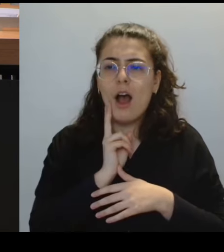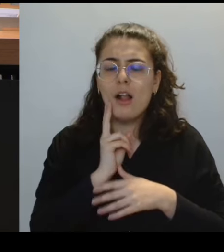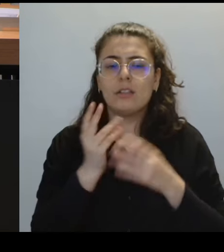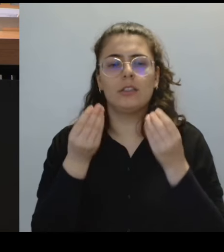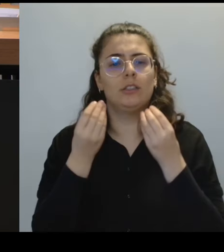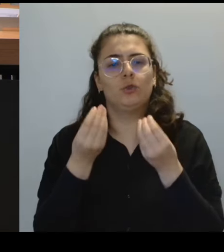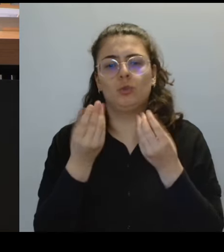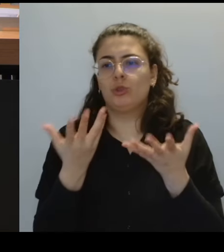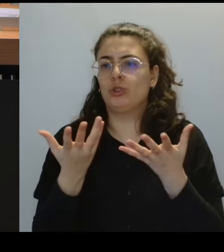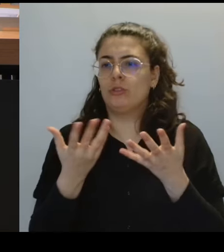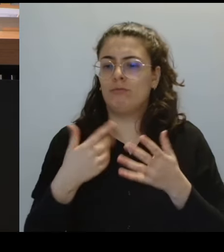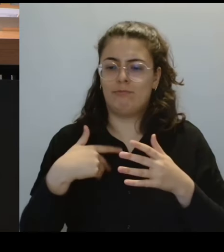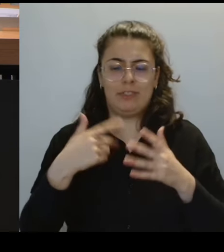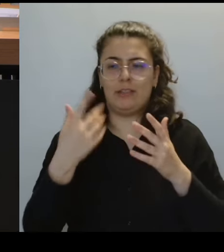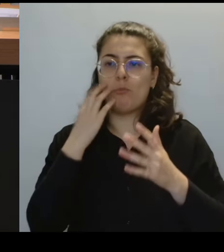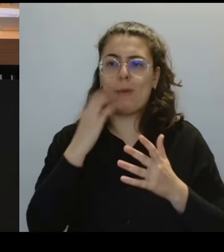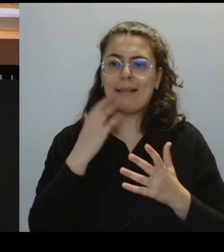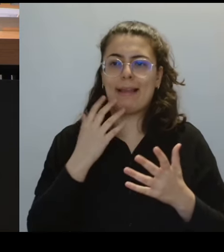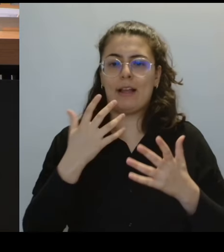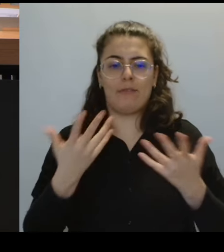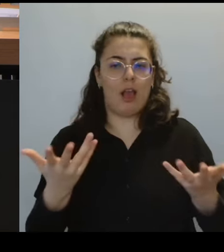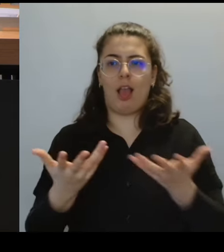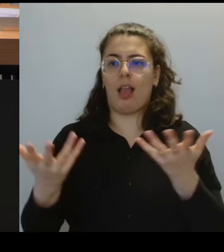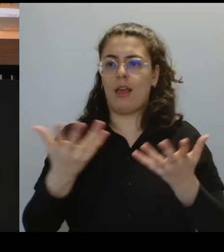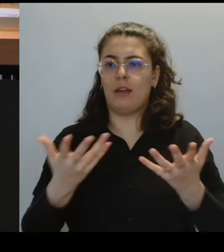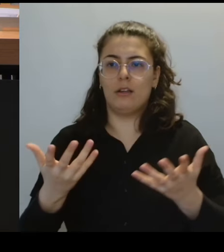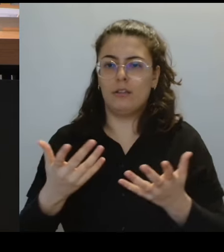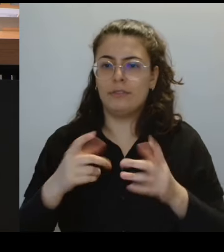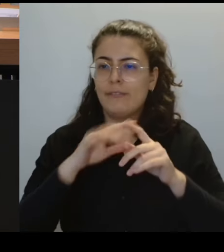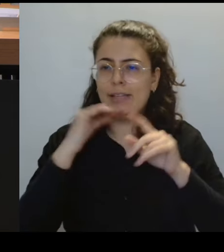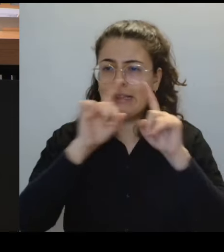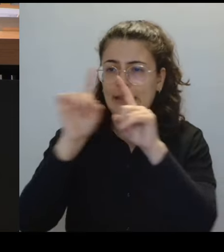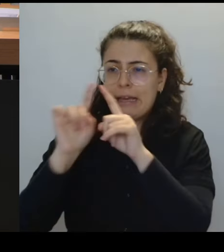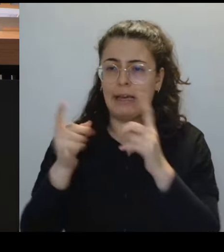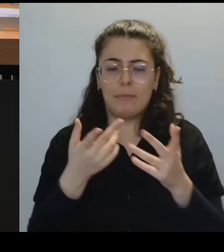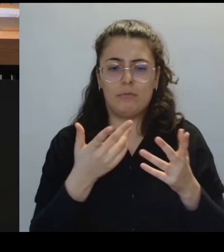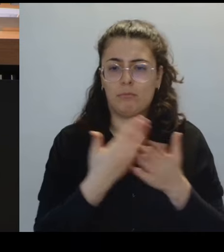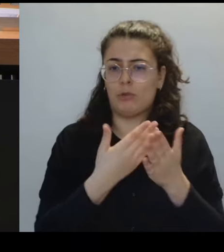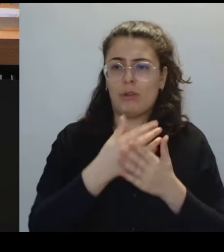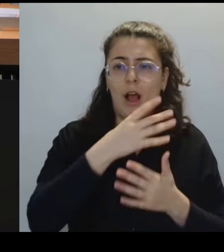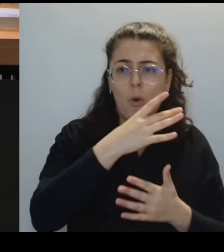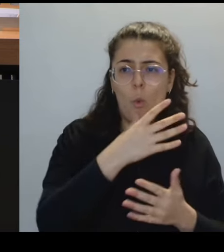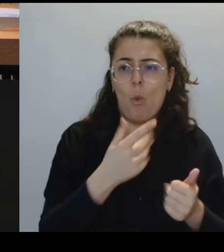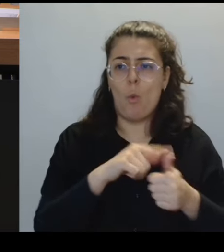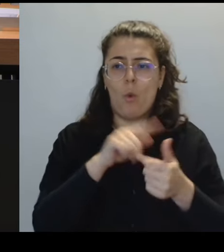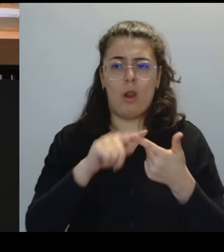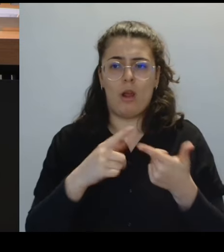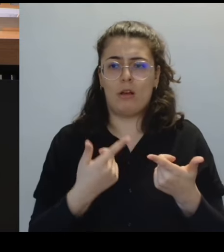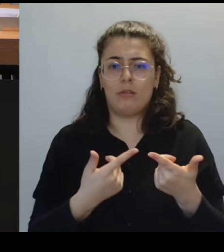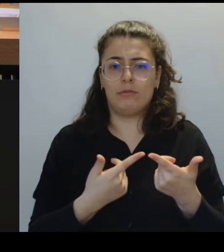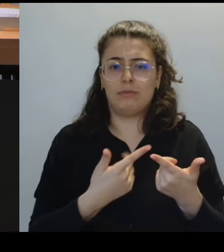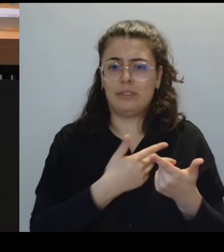Erste Alkohol und Drogenerfahrungen, Unzufriedenheit mit dem eigenen Körper, Über- oder Untergewicht, Verhaltenssüchte,